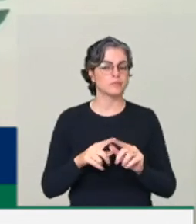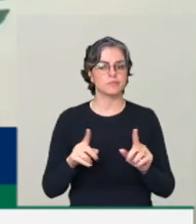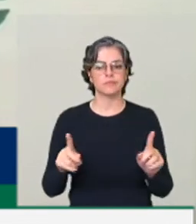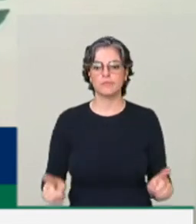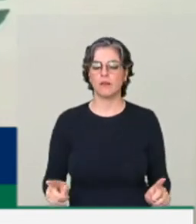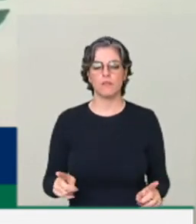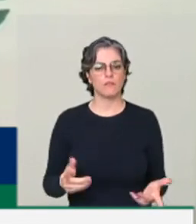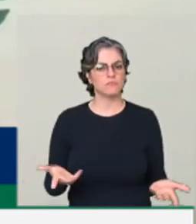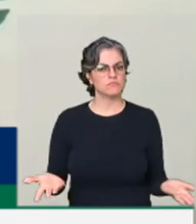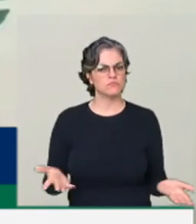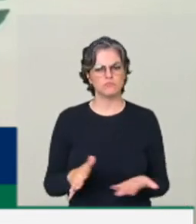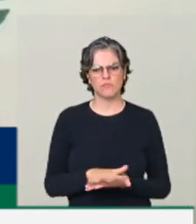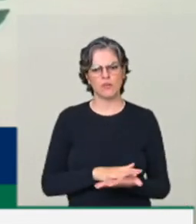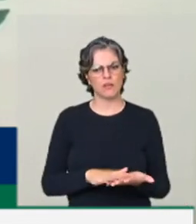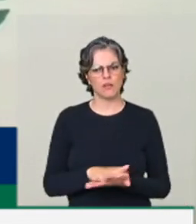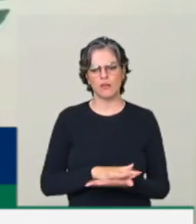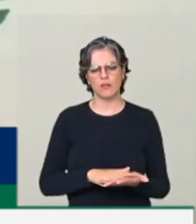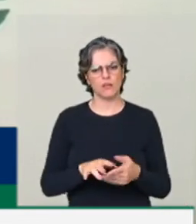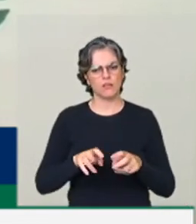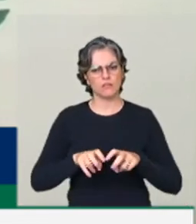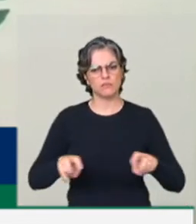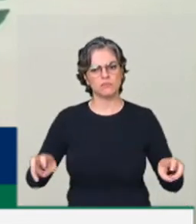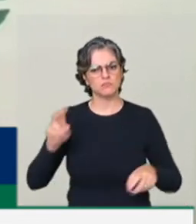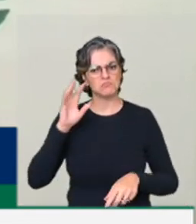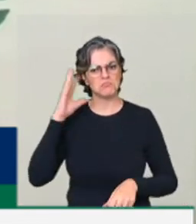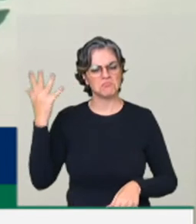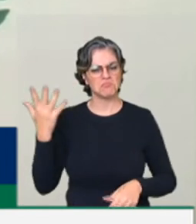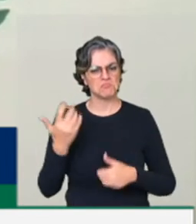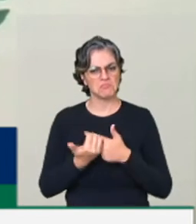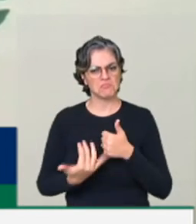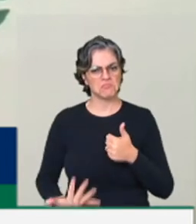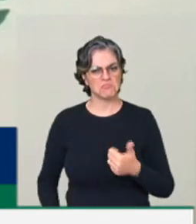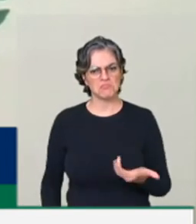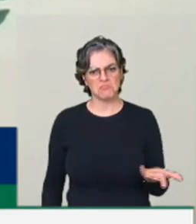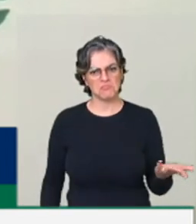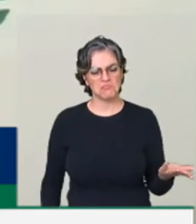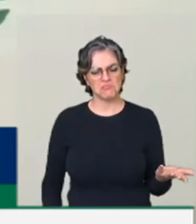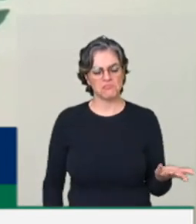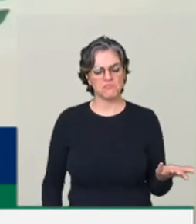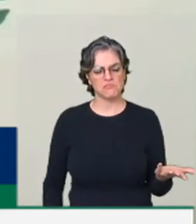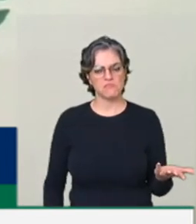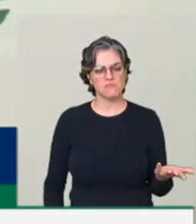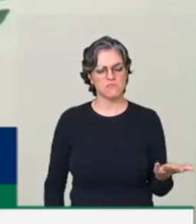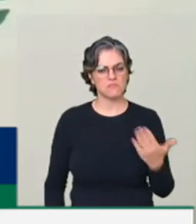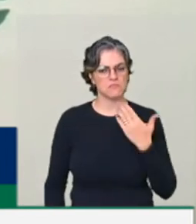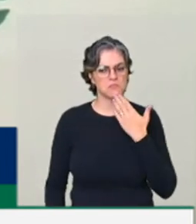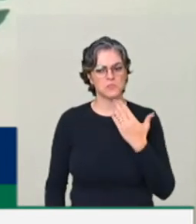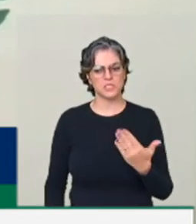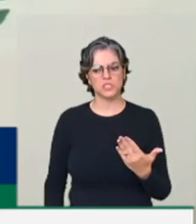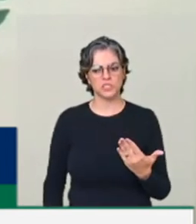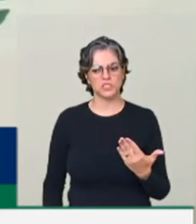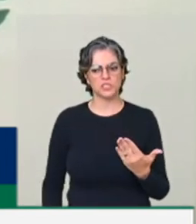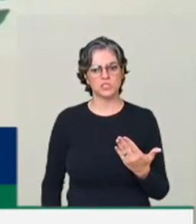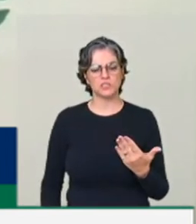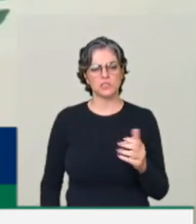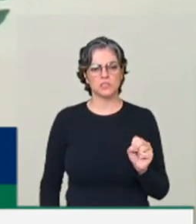REVALIDA E O PROJETO SEQUER FOI DESPACHADO PELA MESA. ENTÃO EU QUERO FAZER AQUI UM